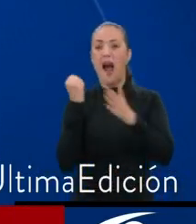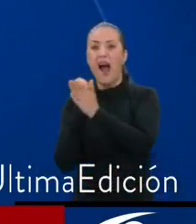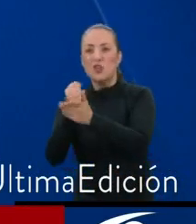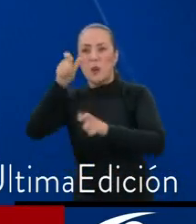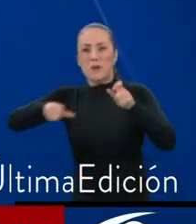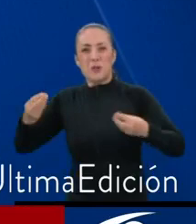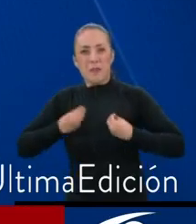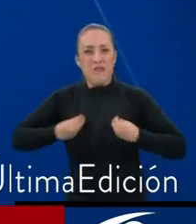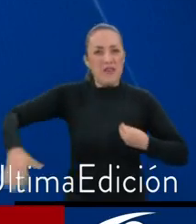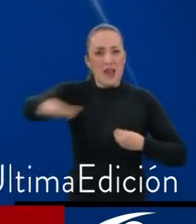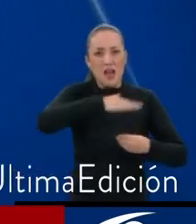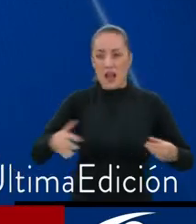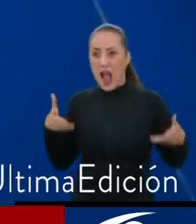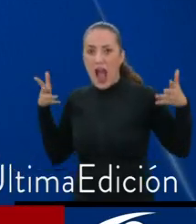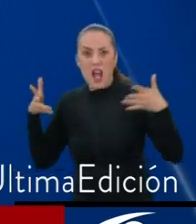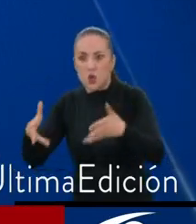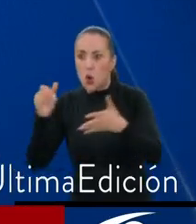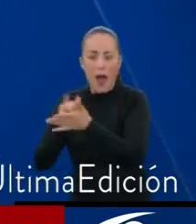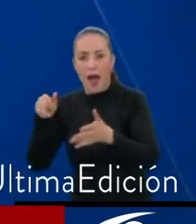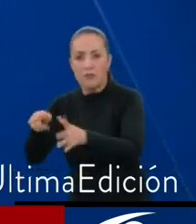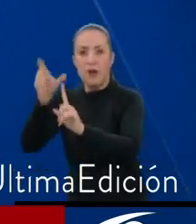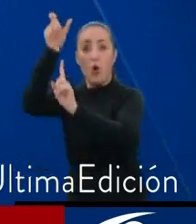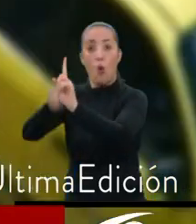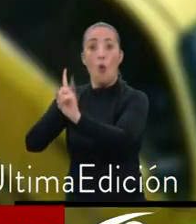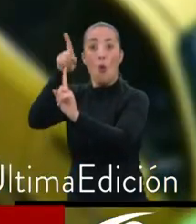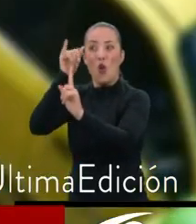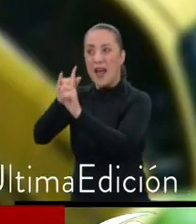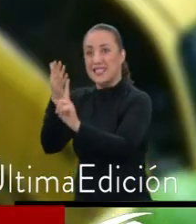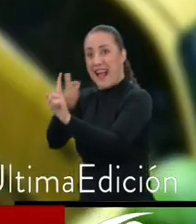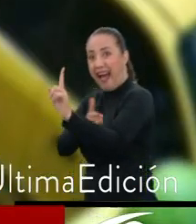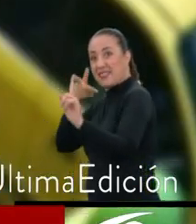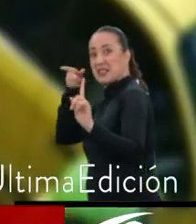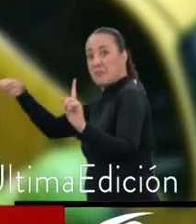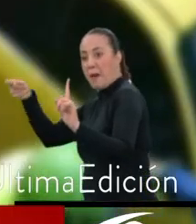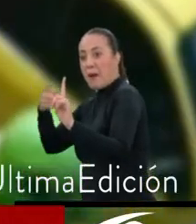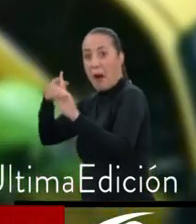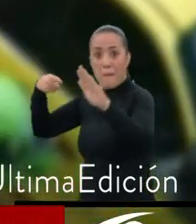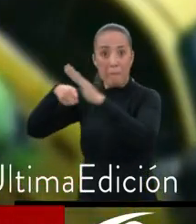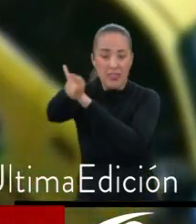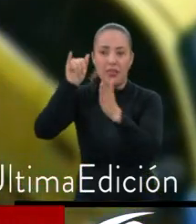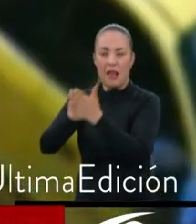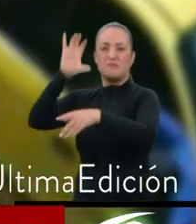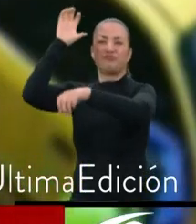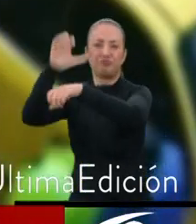policías. ay, !#$%&, le dispararon. ))) la reacción de otra patrulla